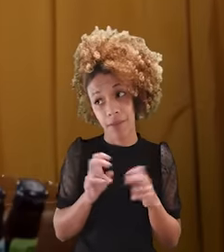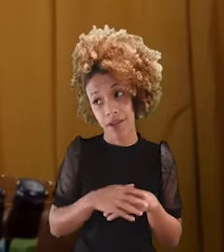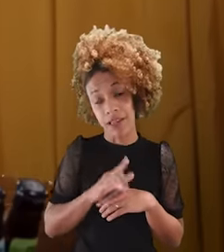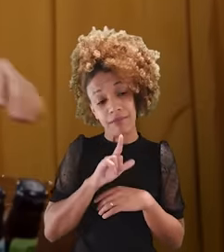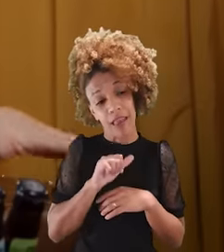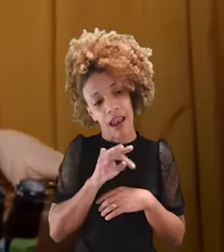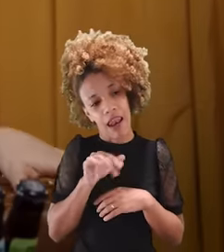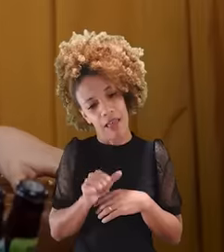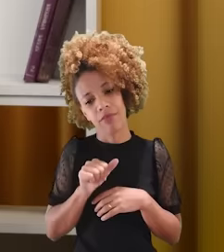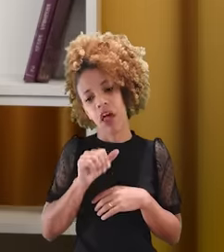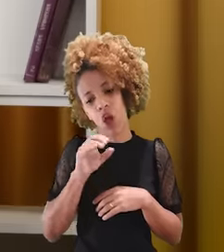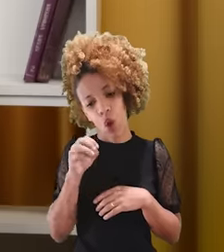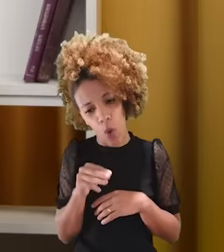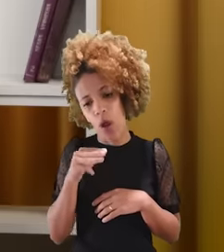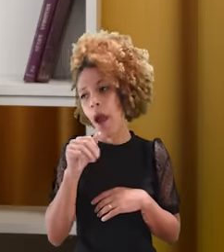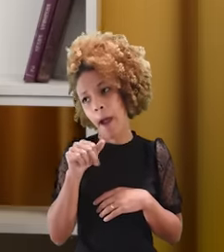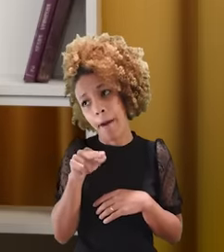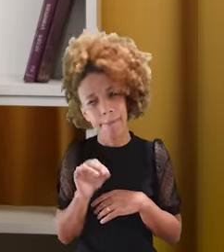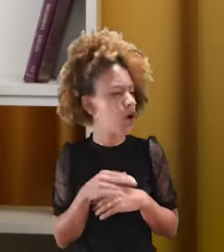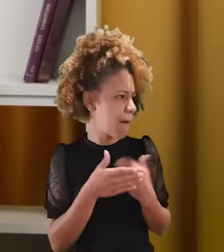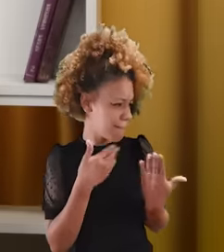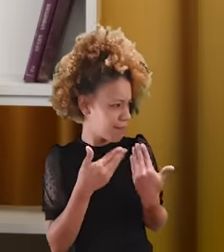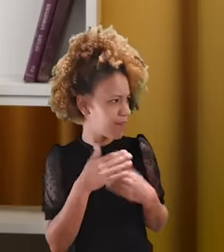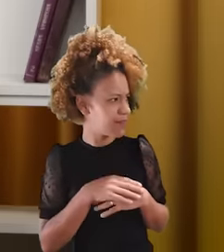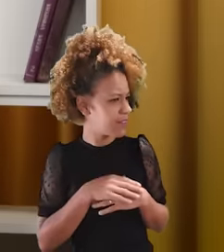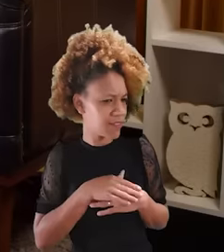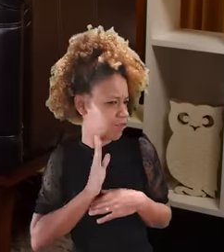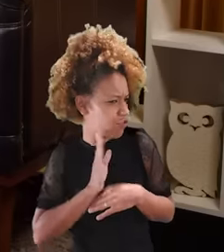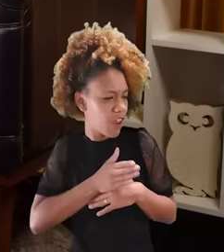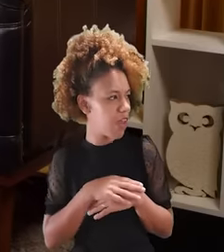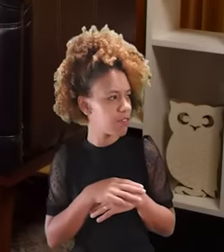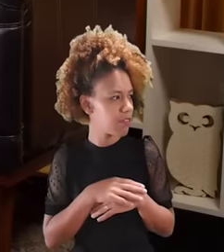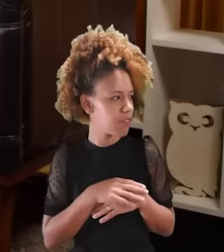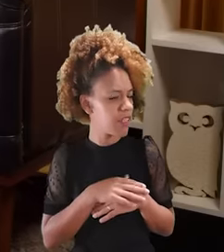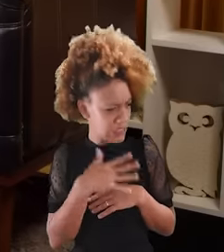amor Ah vamos fazer essa matéria aqui vai bater esse papo assim na lata Bora você é muito sincera